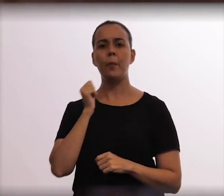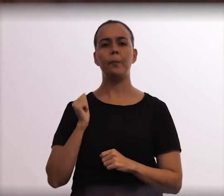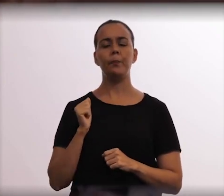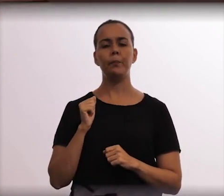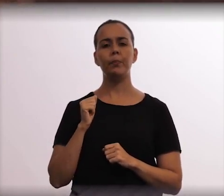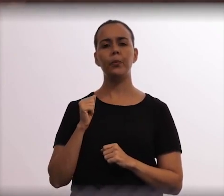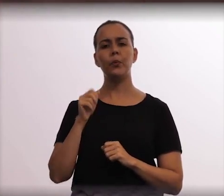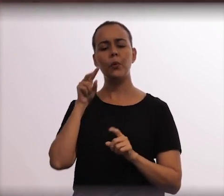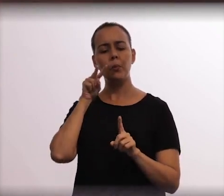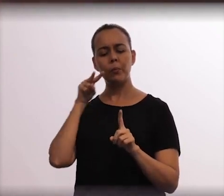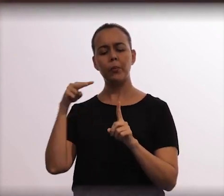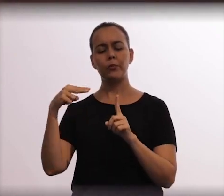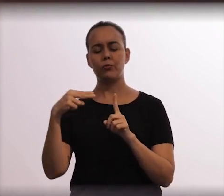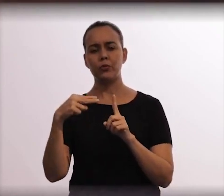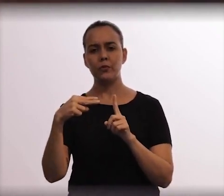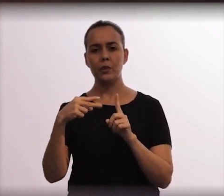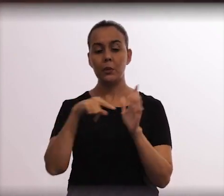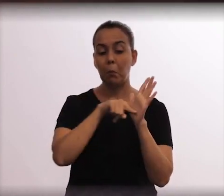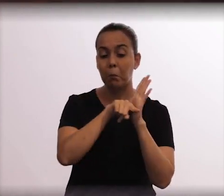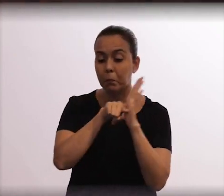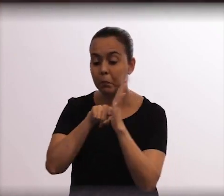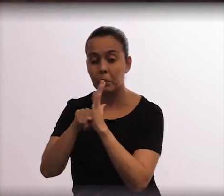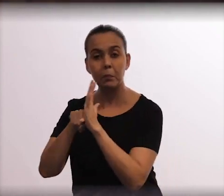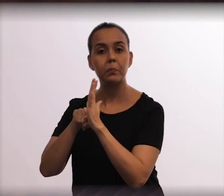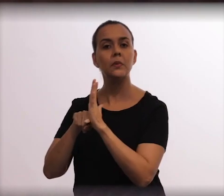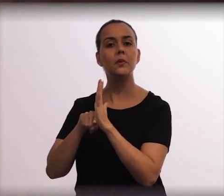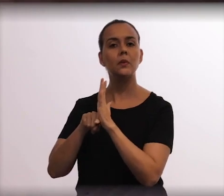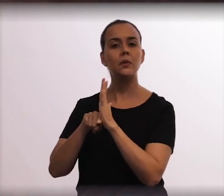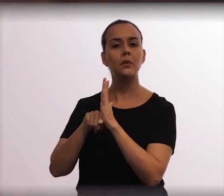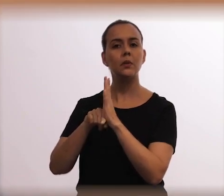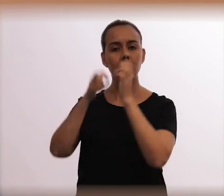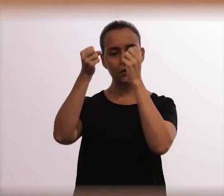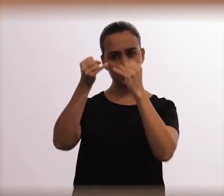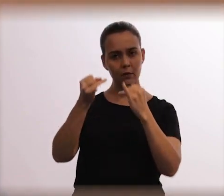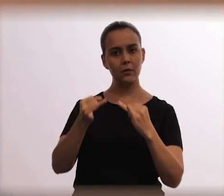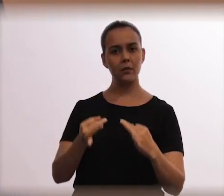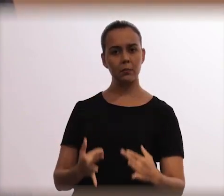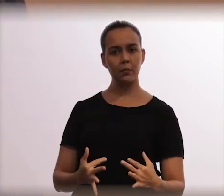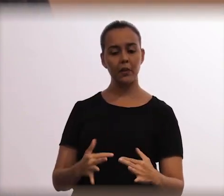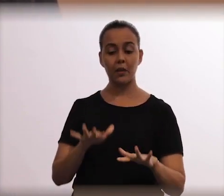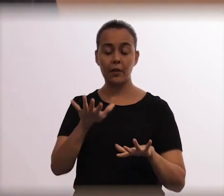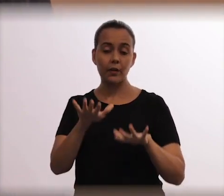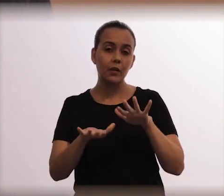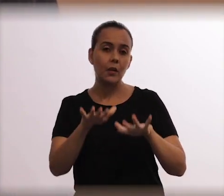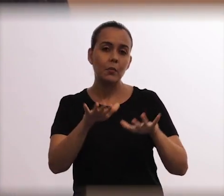que é esse, esse, essa narrativa de alguns setores da produção intelectual,